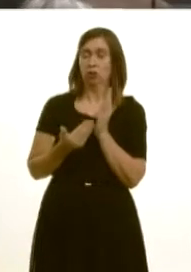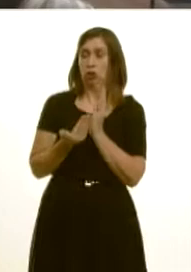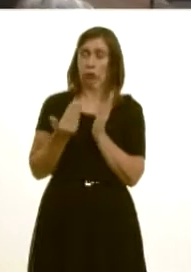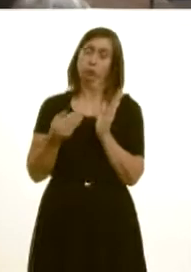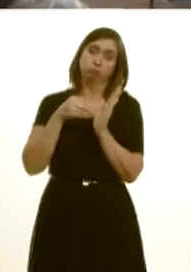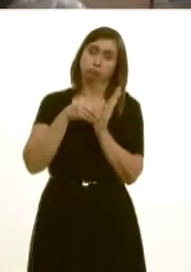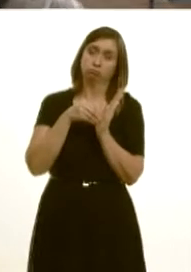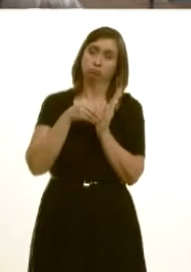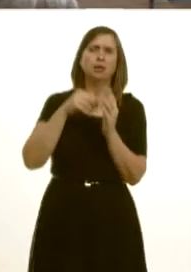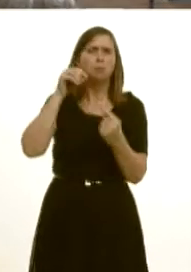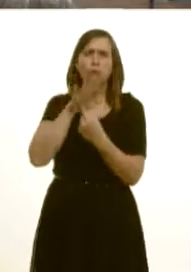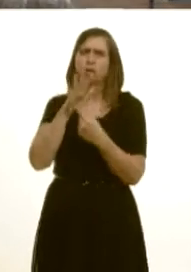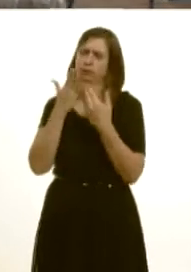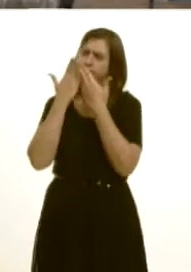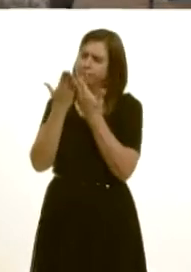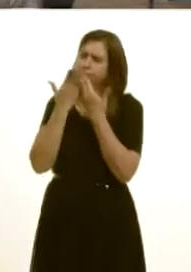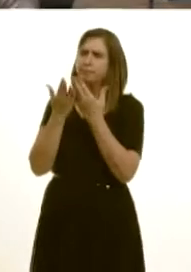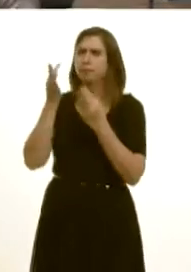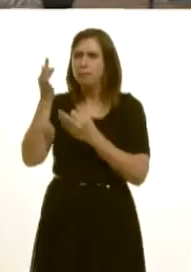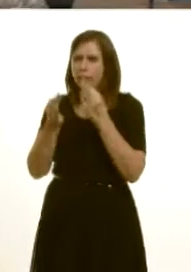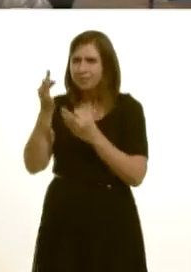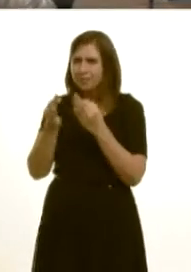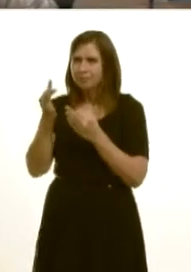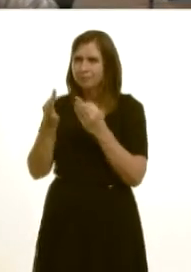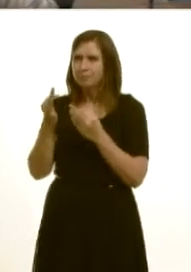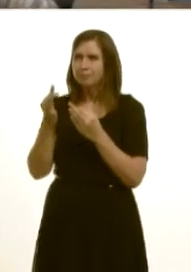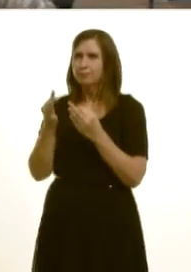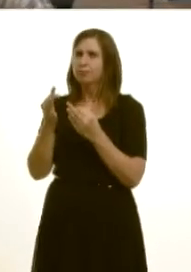bwys, ac mae hynny’n gallu hala tamaid bach o amser. Mae Gogledd Iwerddon yn wahanol,